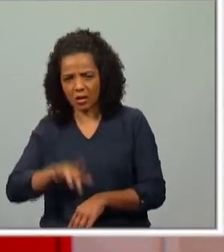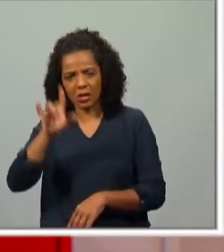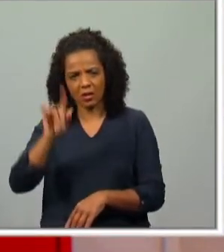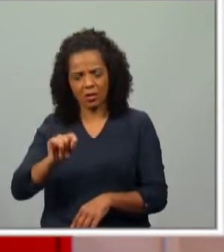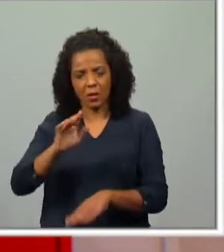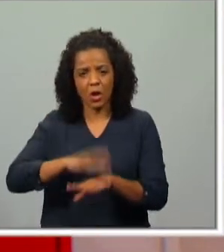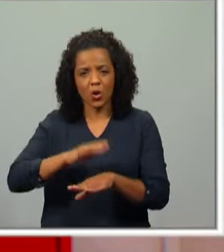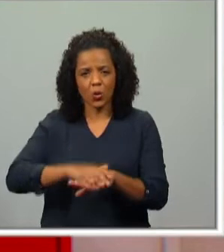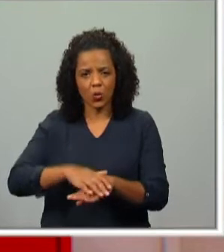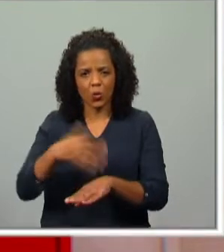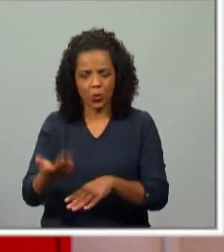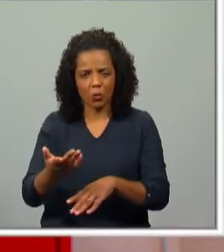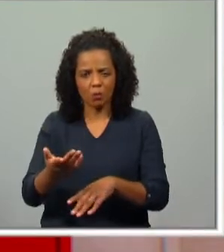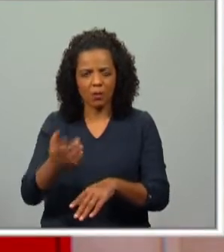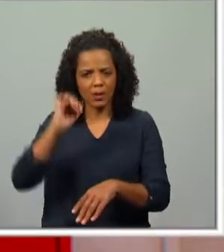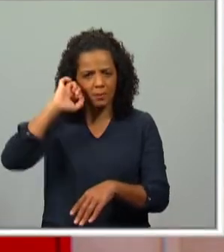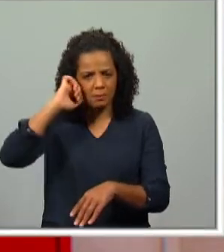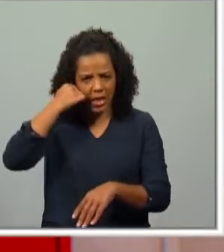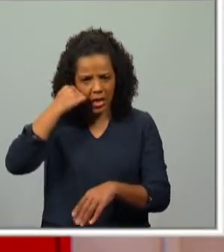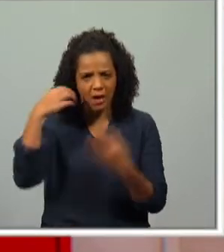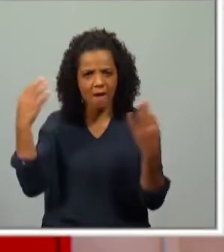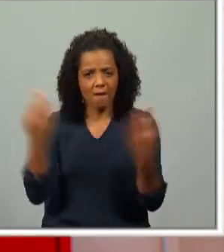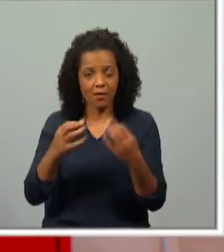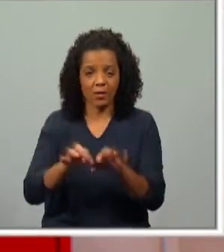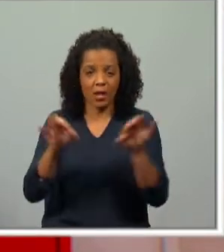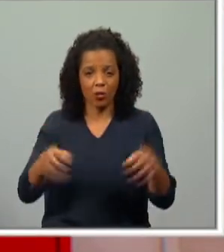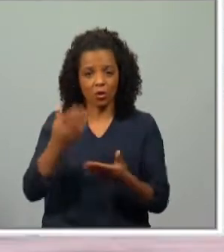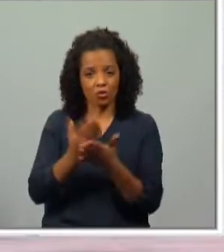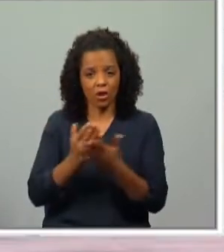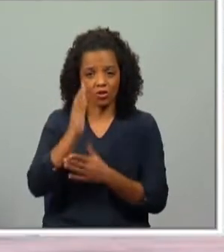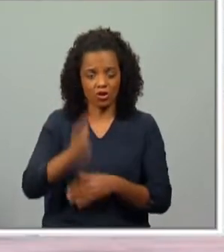provoca tal e qual como a veste negra que tu já estudaste na história e por 像黑袍一樣挑釁你已經研究過歷史，為什麼